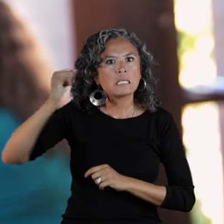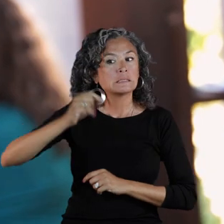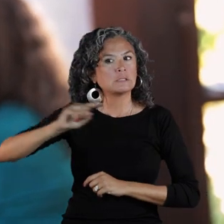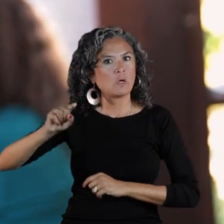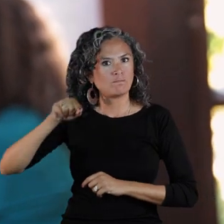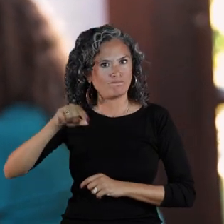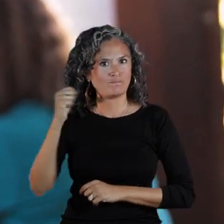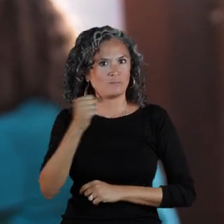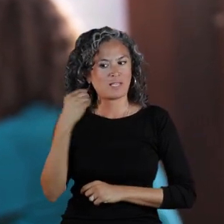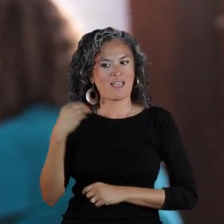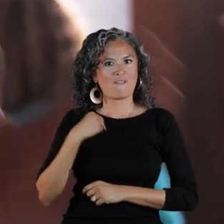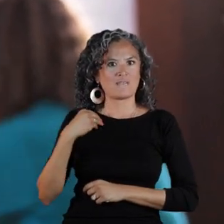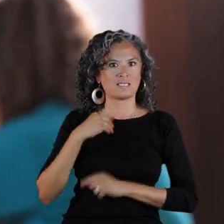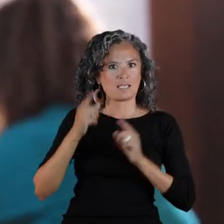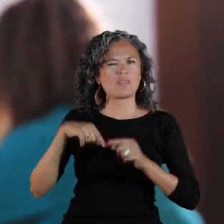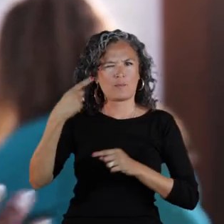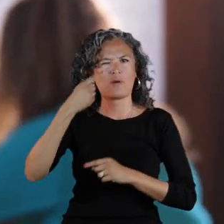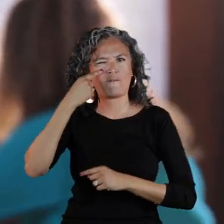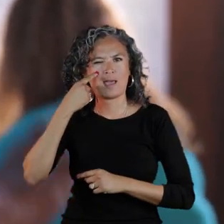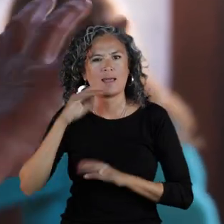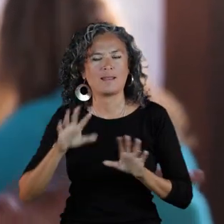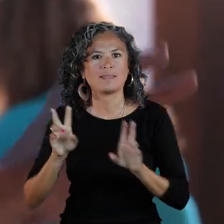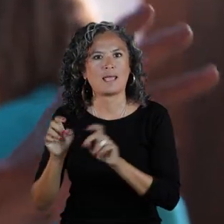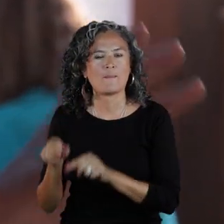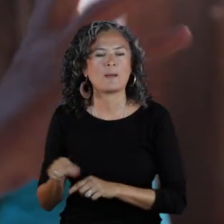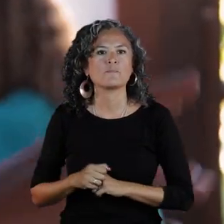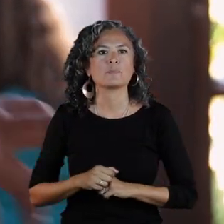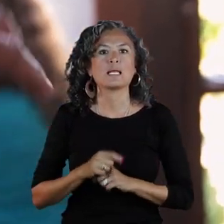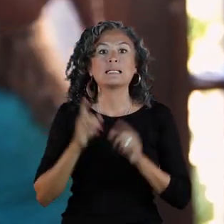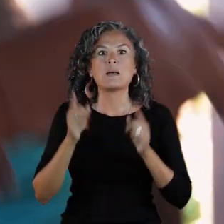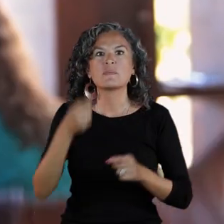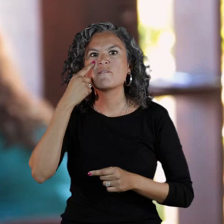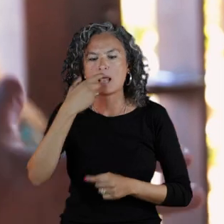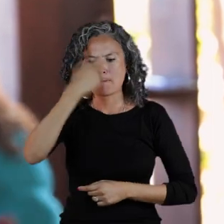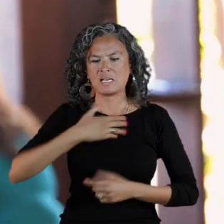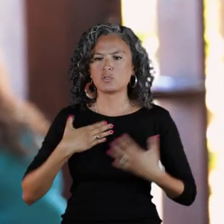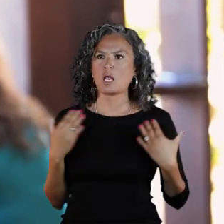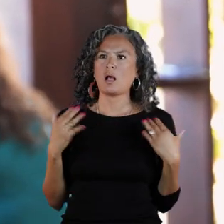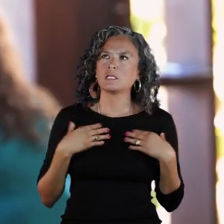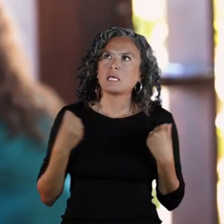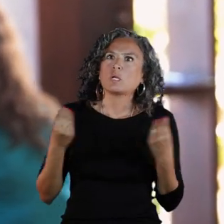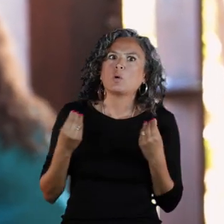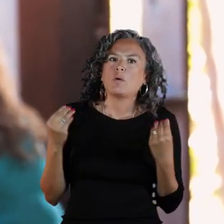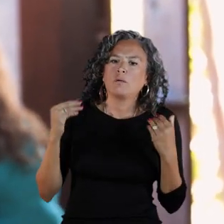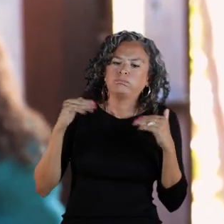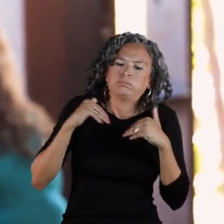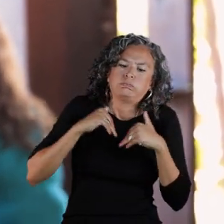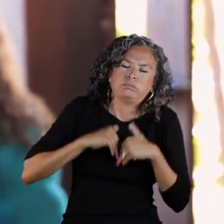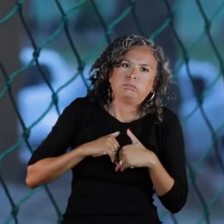es muy importante, eso lo vamos a ver luego, y el impacto psicológico sobre la persona.